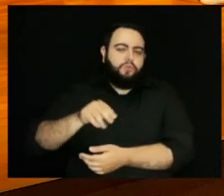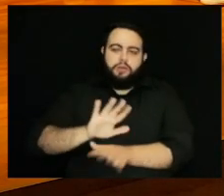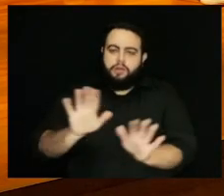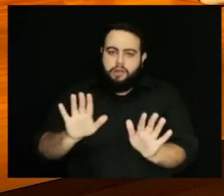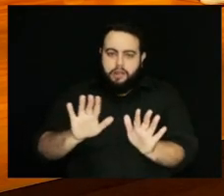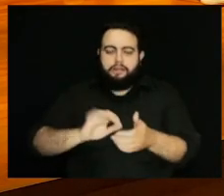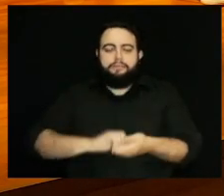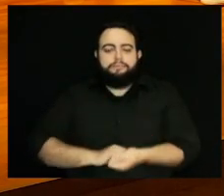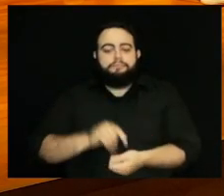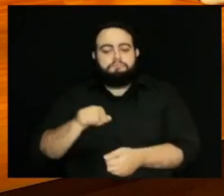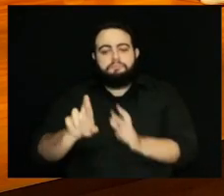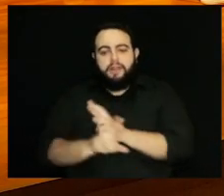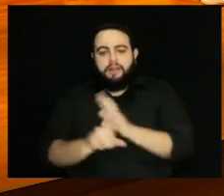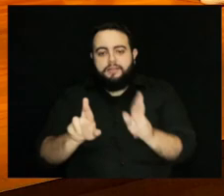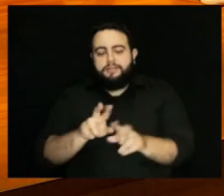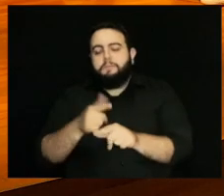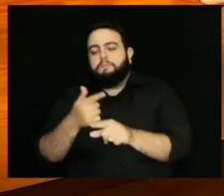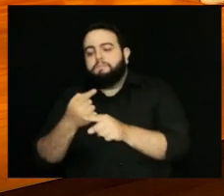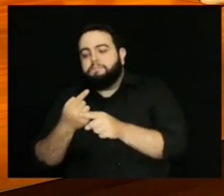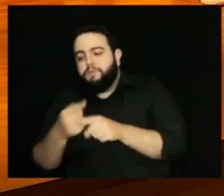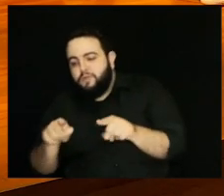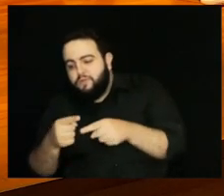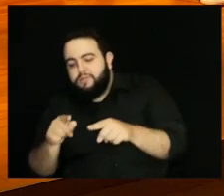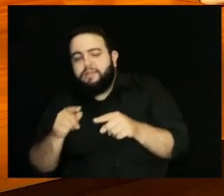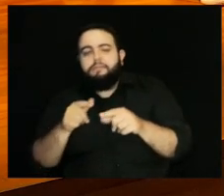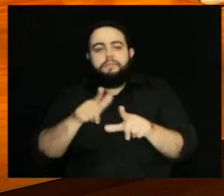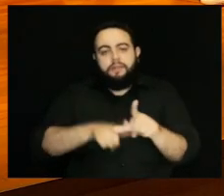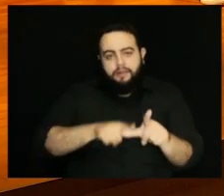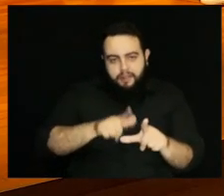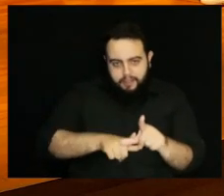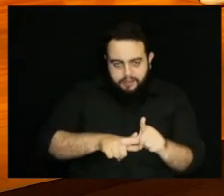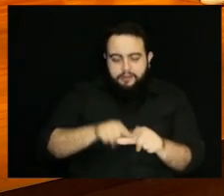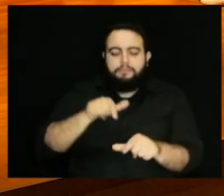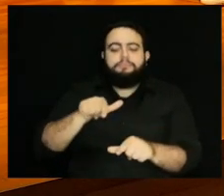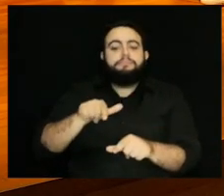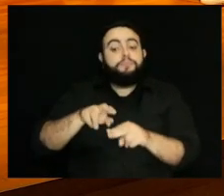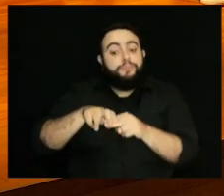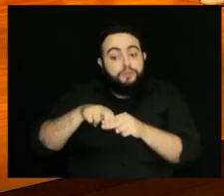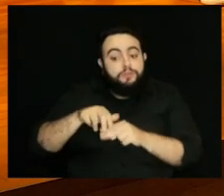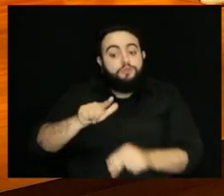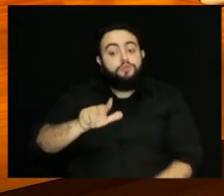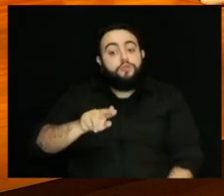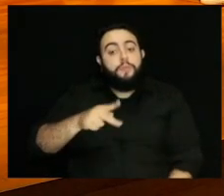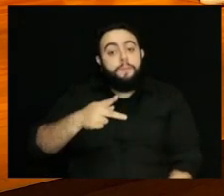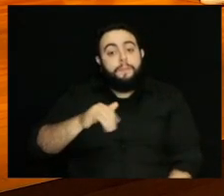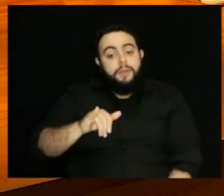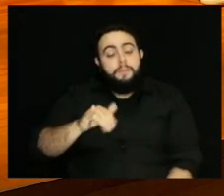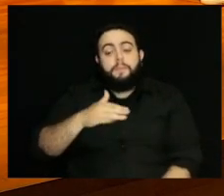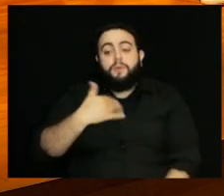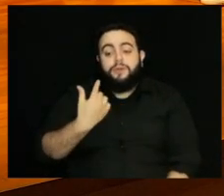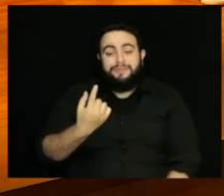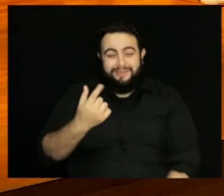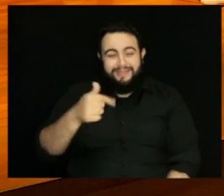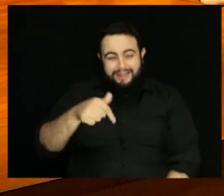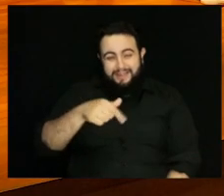música e letra. É o que faz com que o Lupicínio, tendo morrido em 1974, nunca tenha deixado de ser